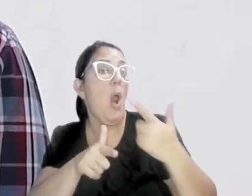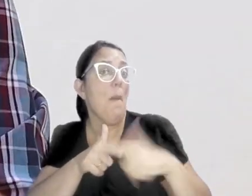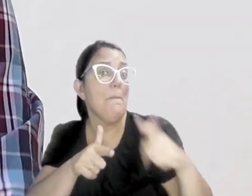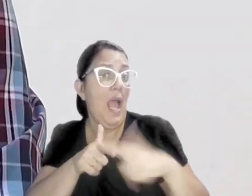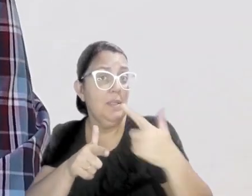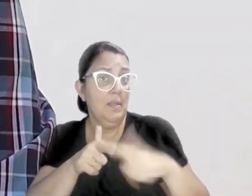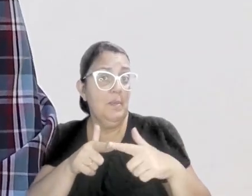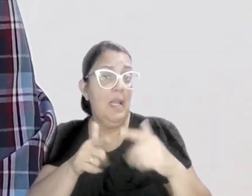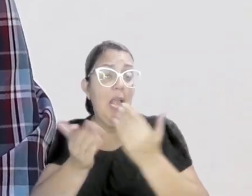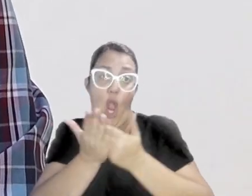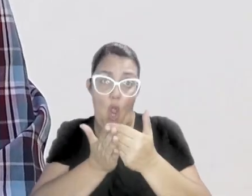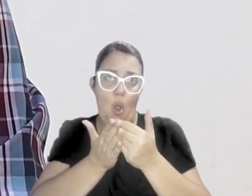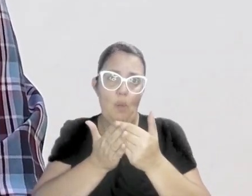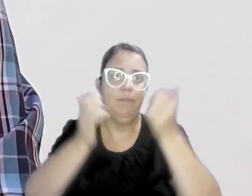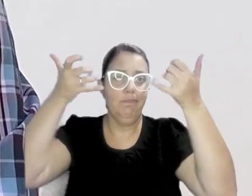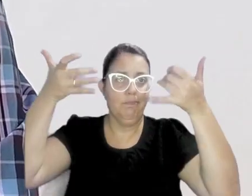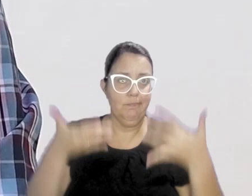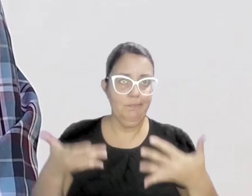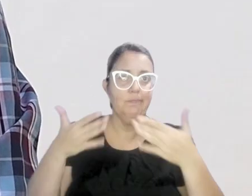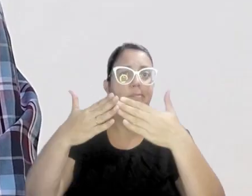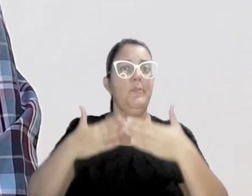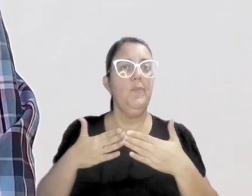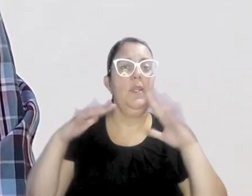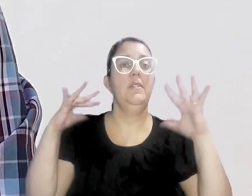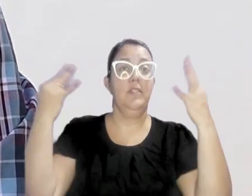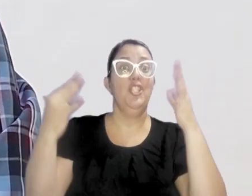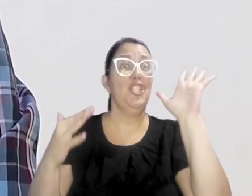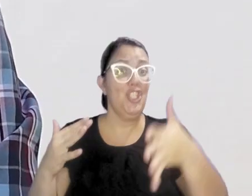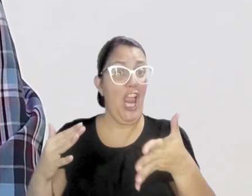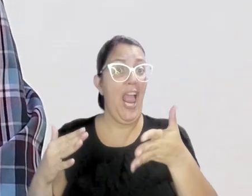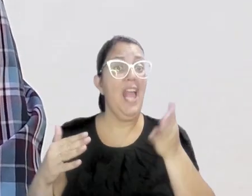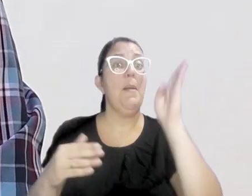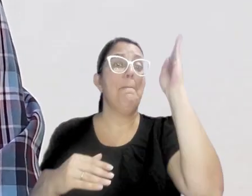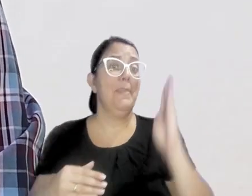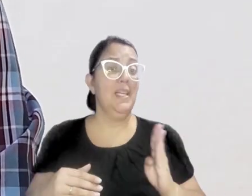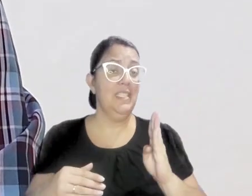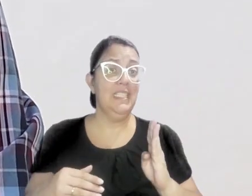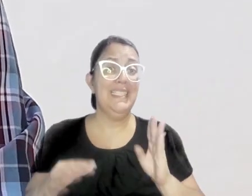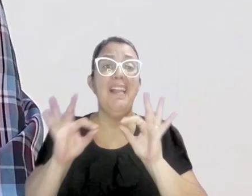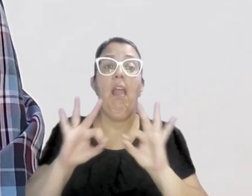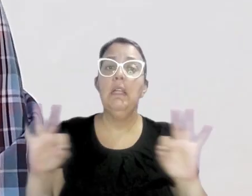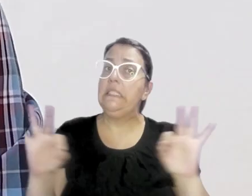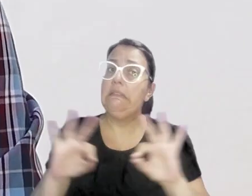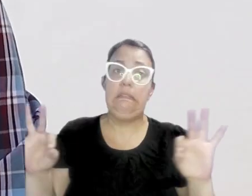Pra começo de conversa, o licenciamento ambiental já é, no Brasil, extremamente simplificado,